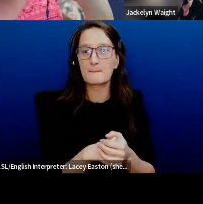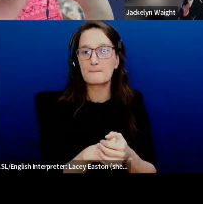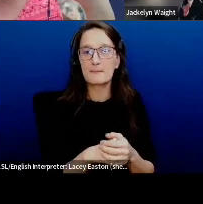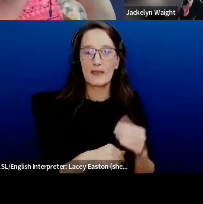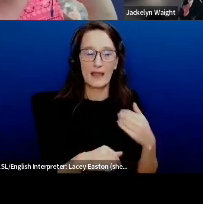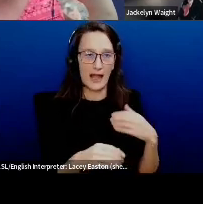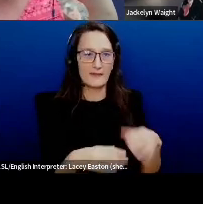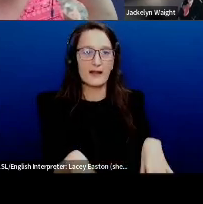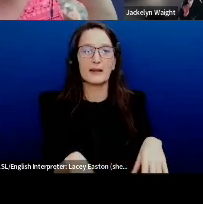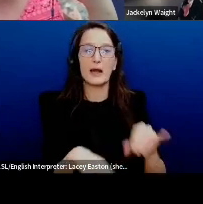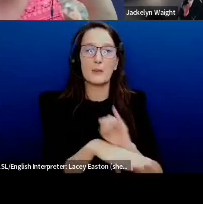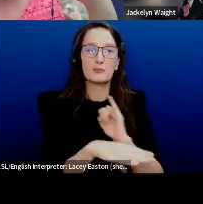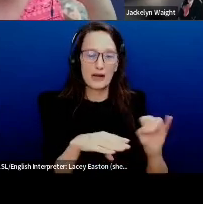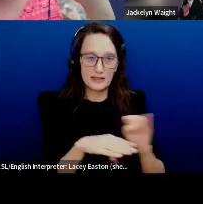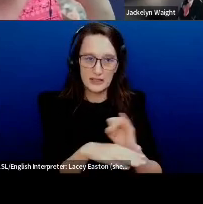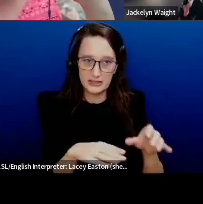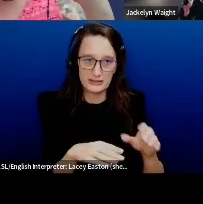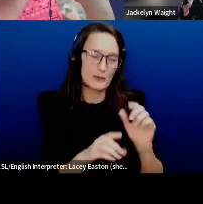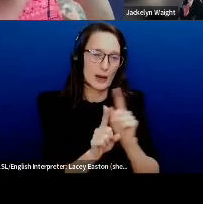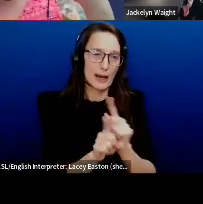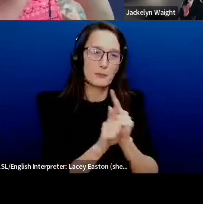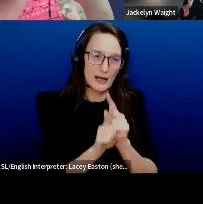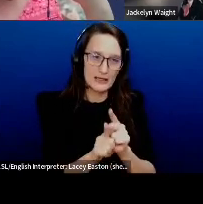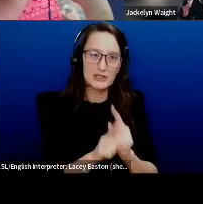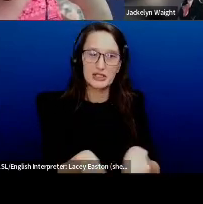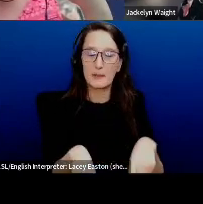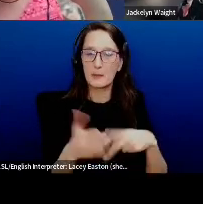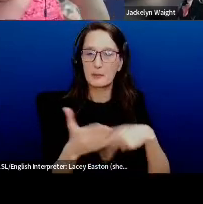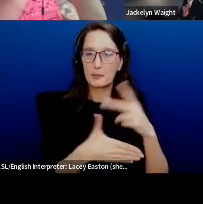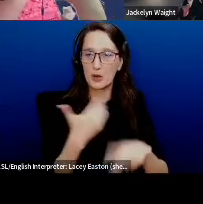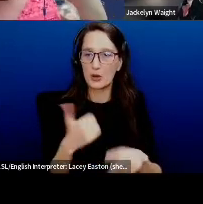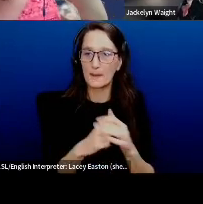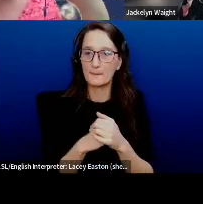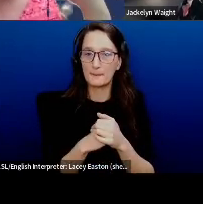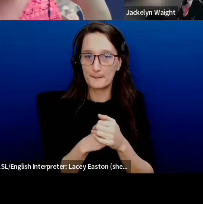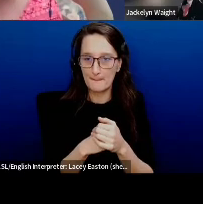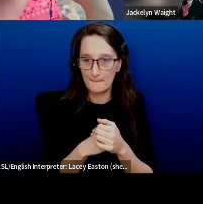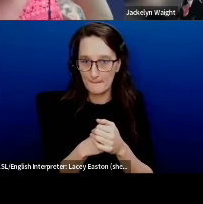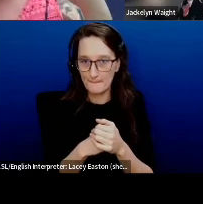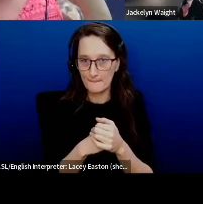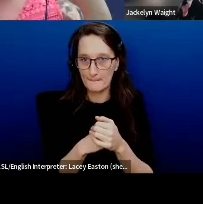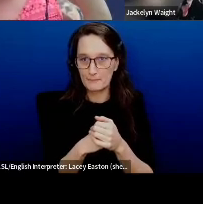Este programa produce la mayor parte de la transcripción y el grabado en braille para nosotros en CSMT.